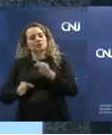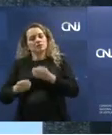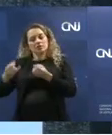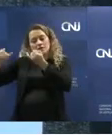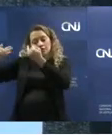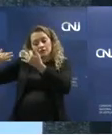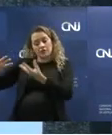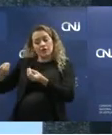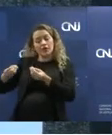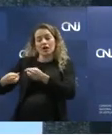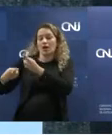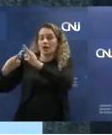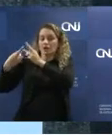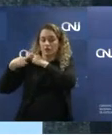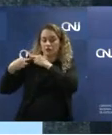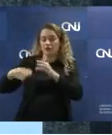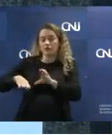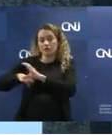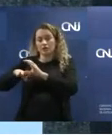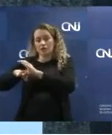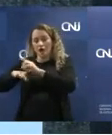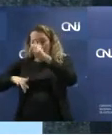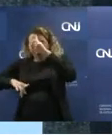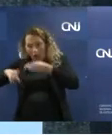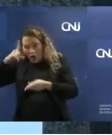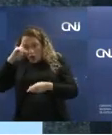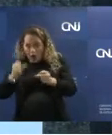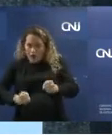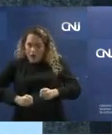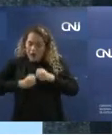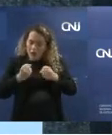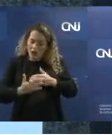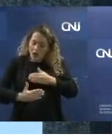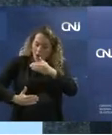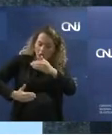da delegação de poderes, na medida em que é outorga de delegação